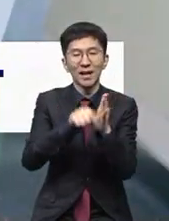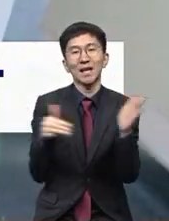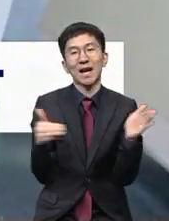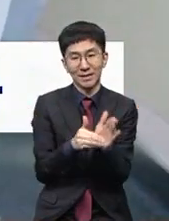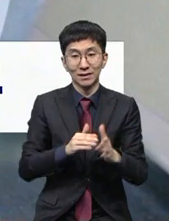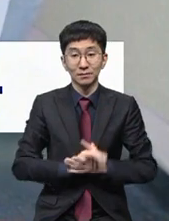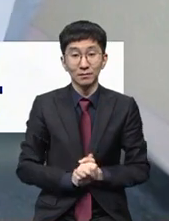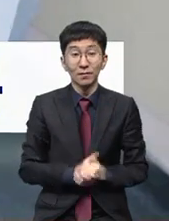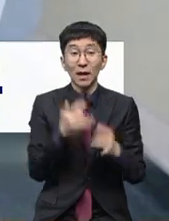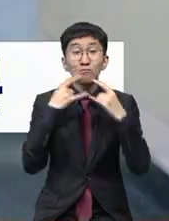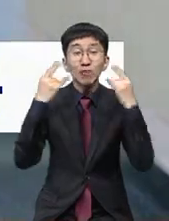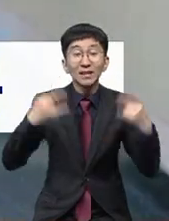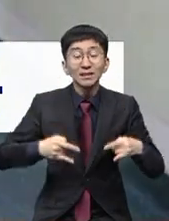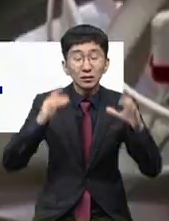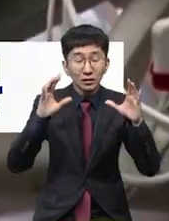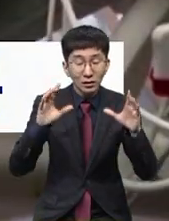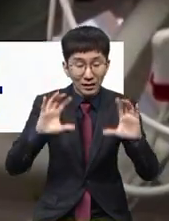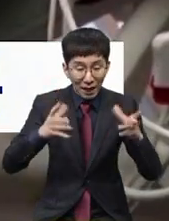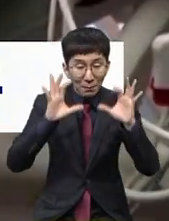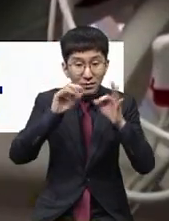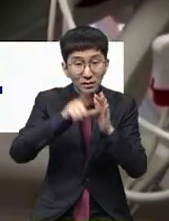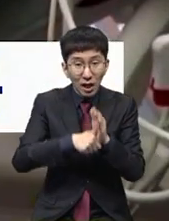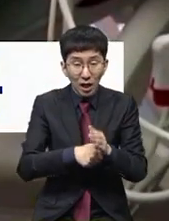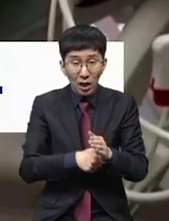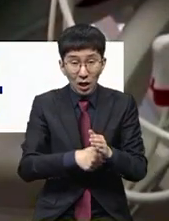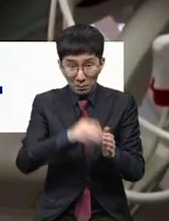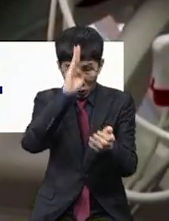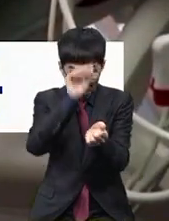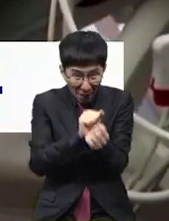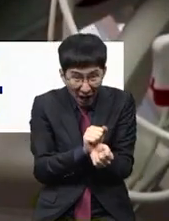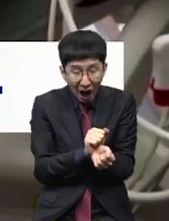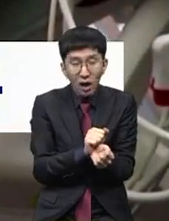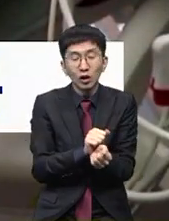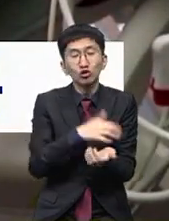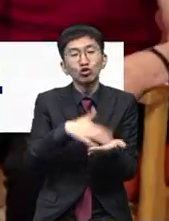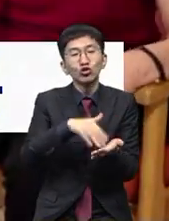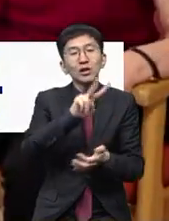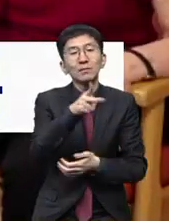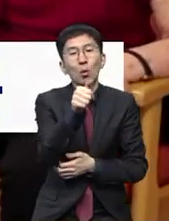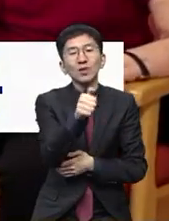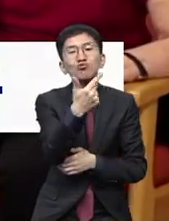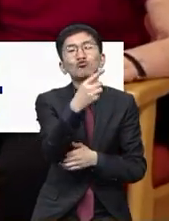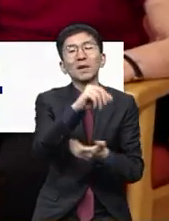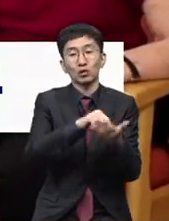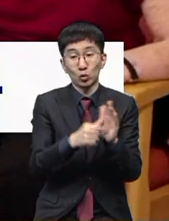프랑스에서는 누적 확진자 수가 265만 명을 넘어섰지만 지금까지 백신을